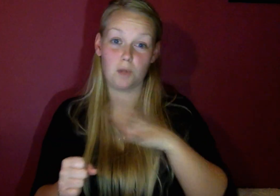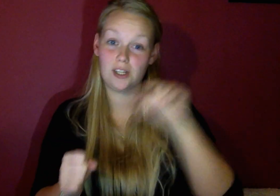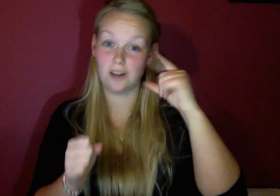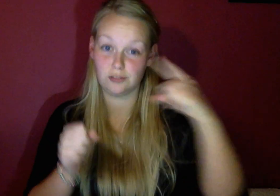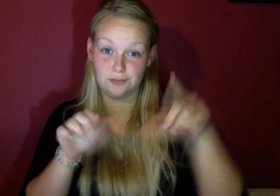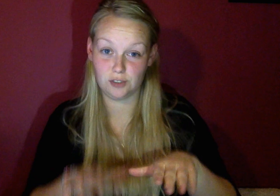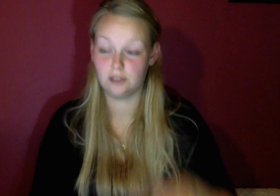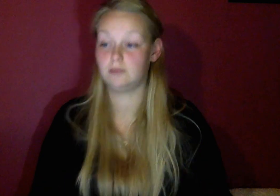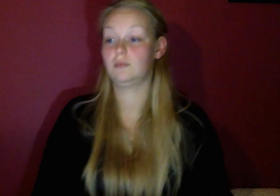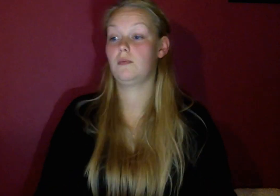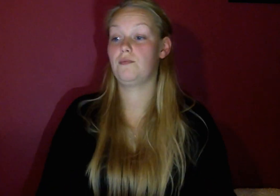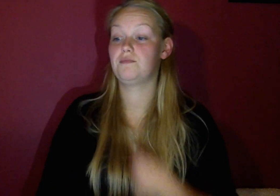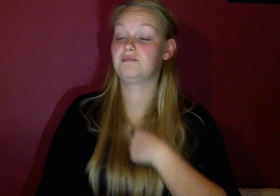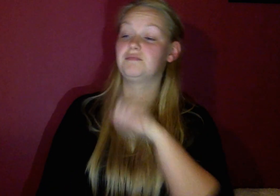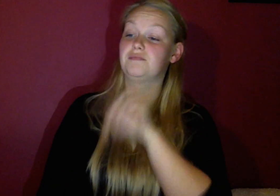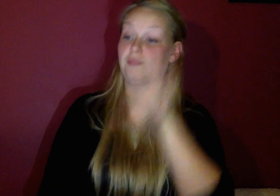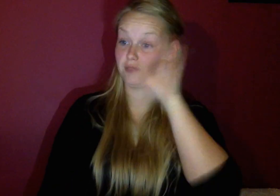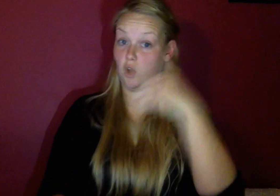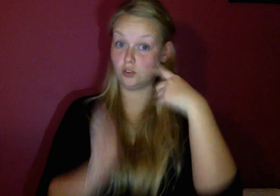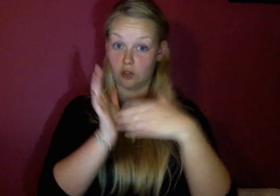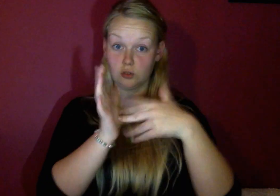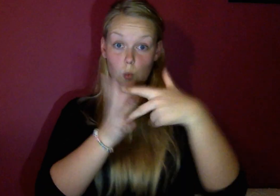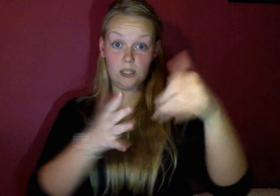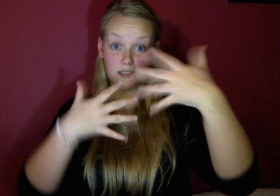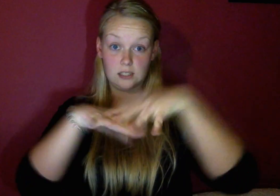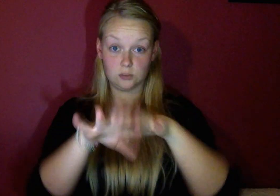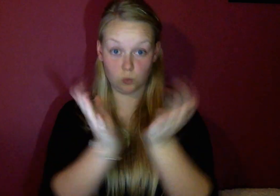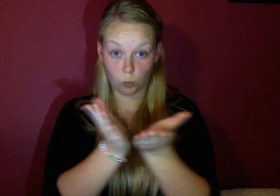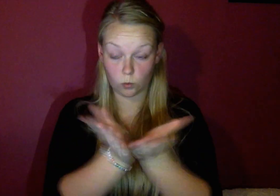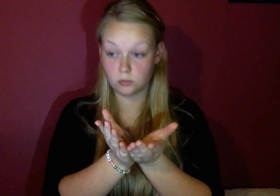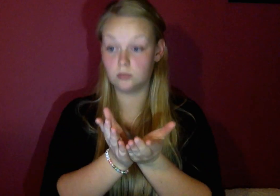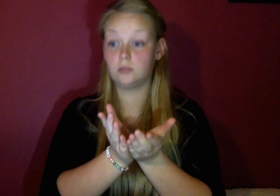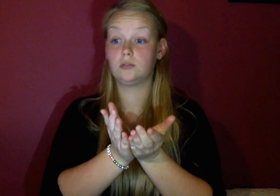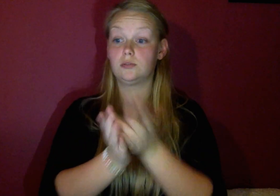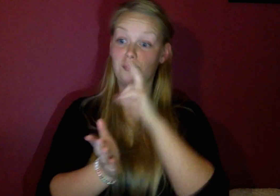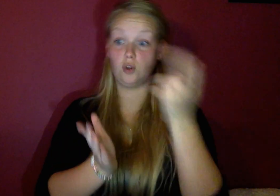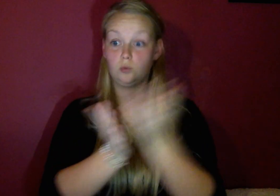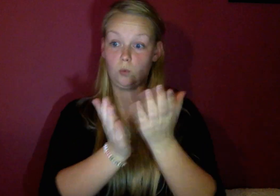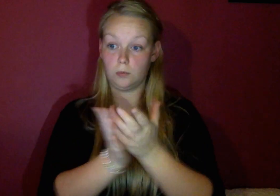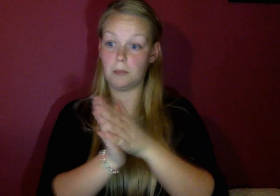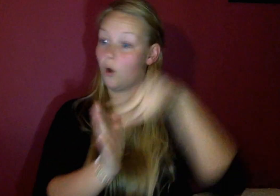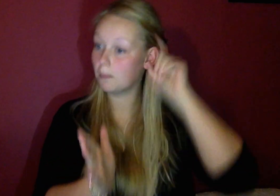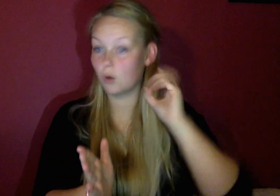som har lite hörsel kvar". Jag sa "Vet du att hörselskadade som går integrerat i vanliga skolor med hörapparater eller